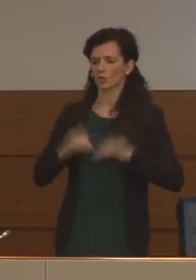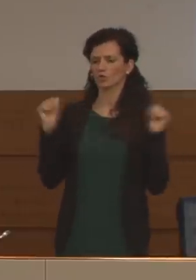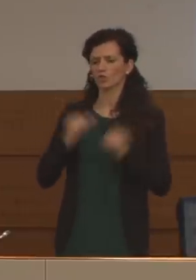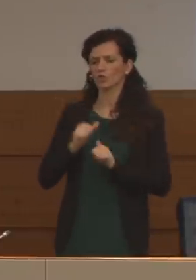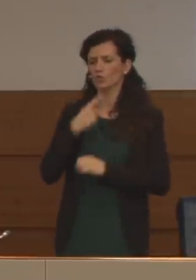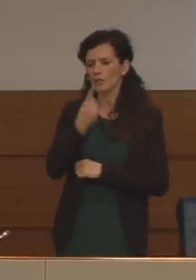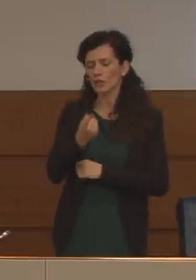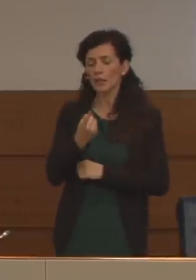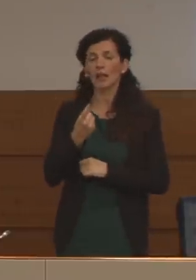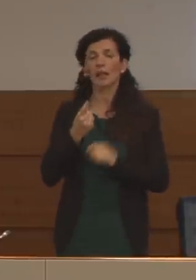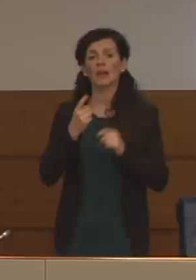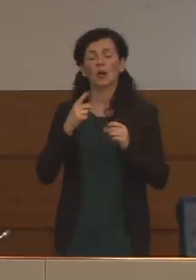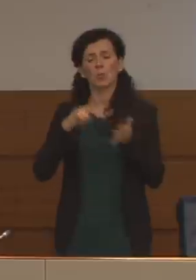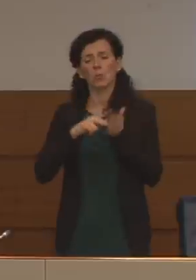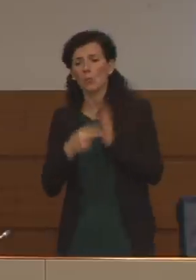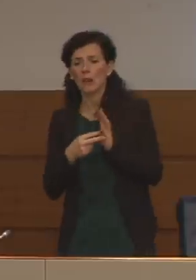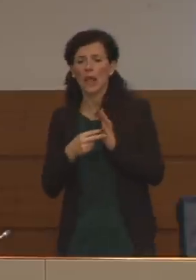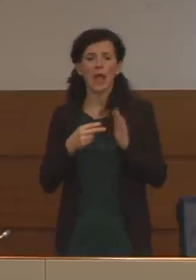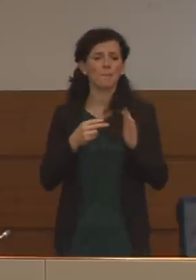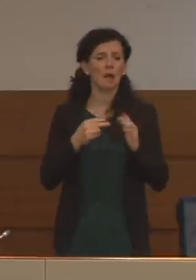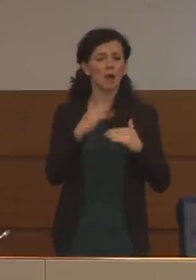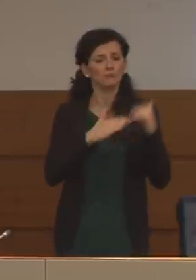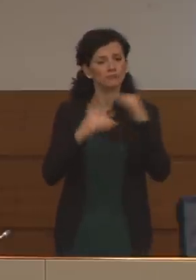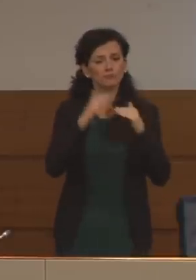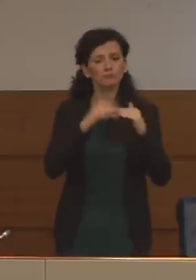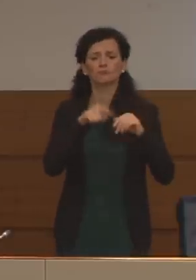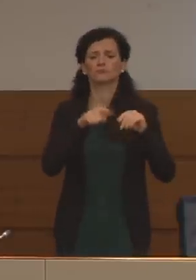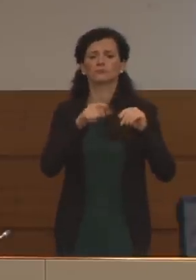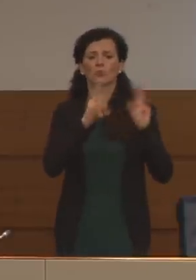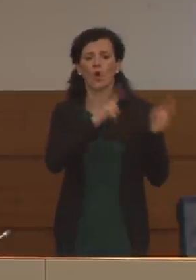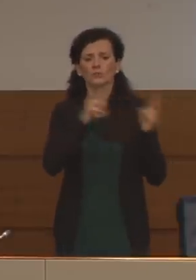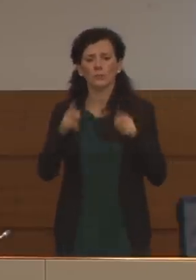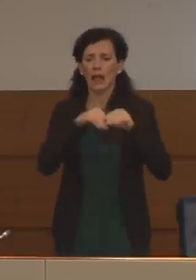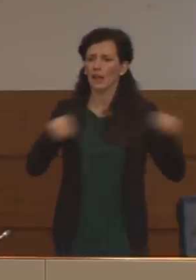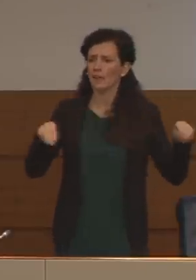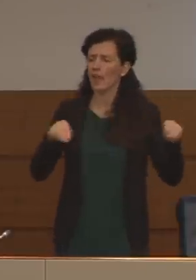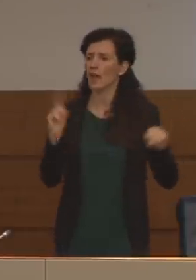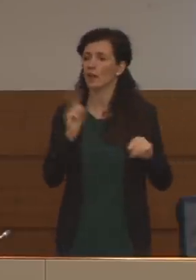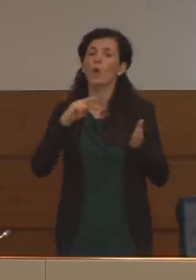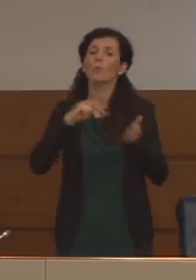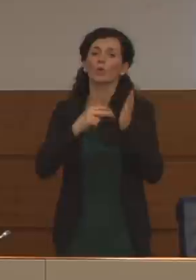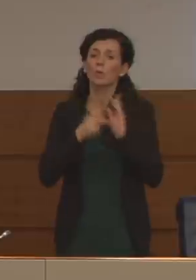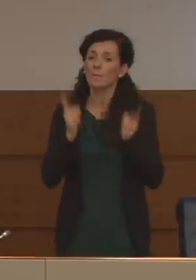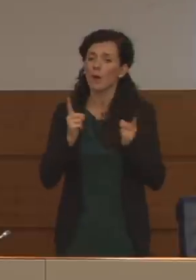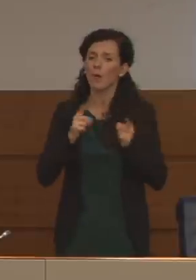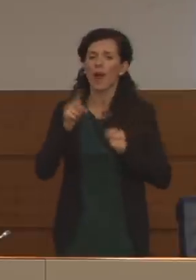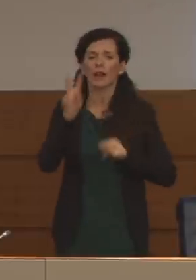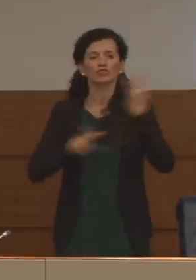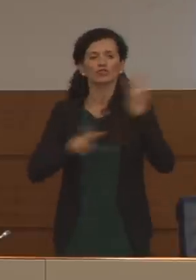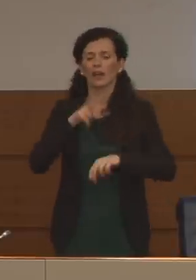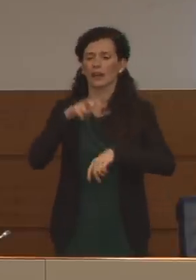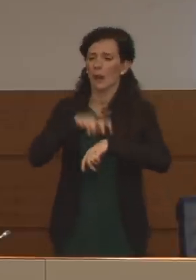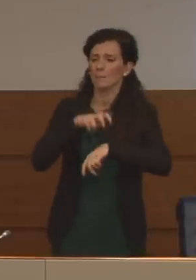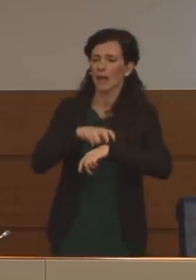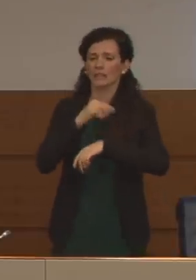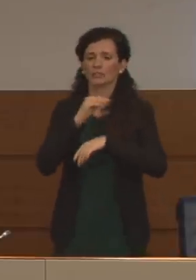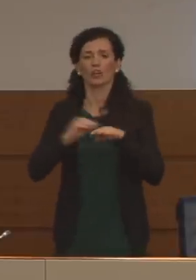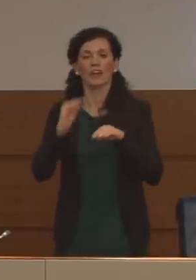fare l'ospedale ma la mancanza di attrezzature e soprattutto la necessità di reperire medici e infermieri, volevo capire come si esce da questa storia, grazie.